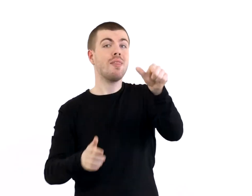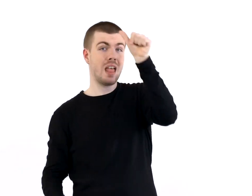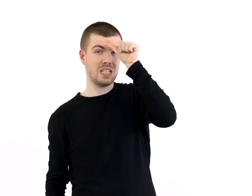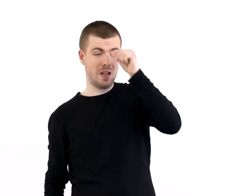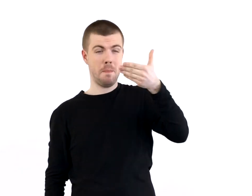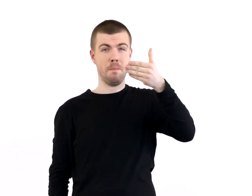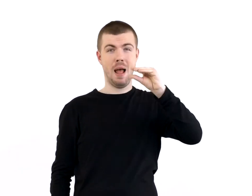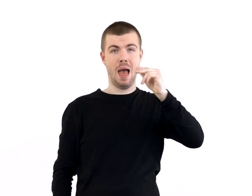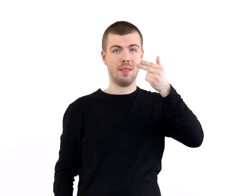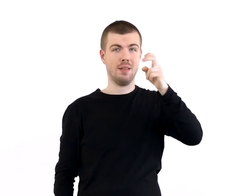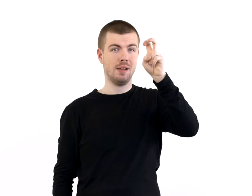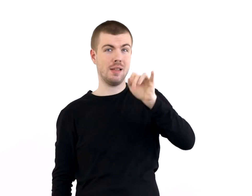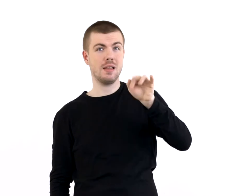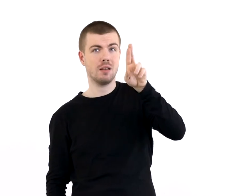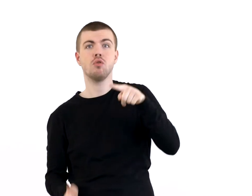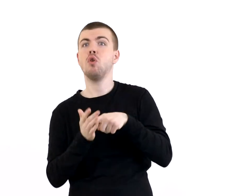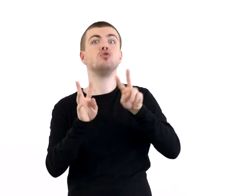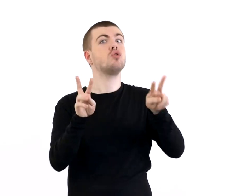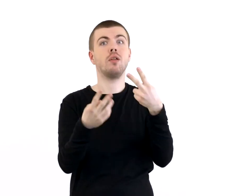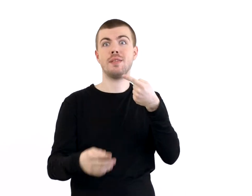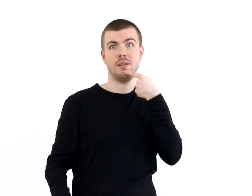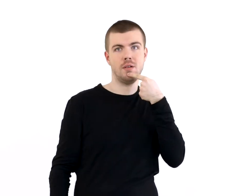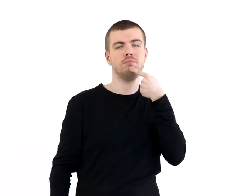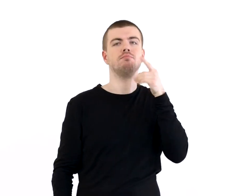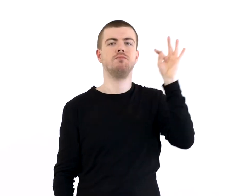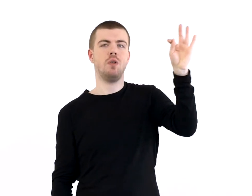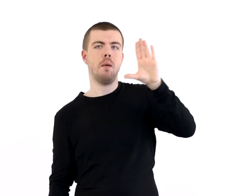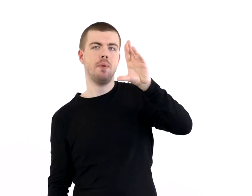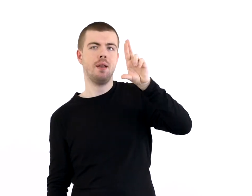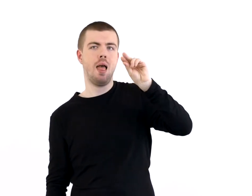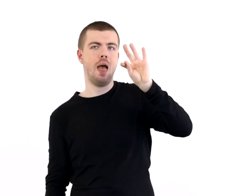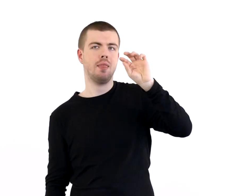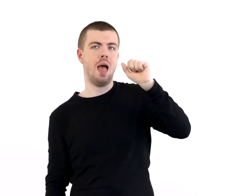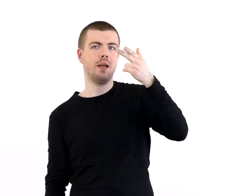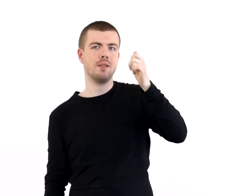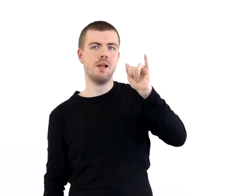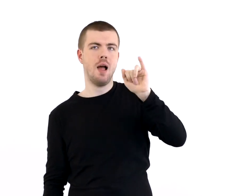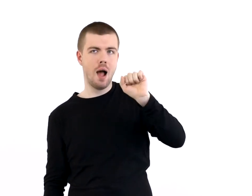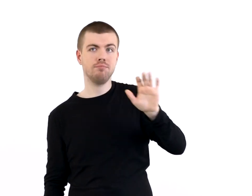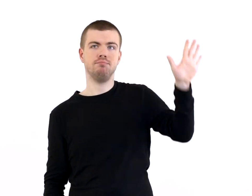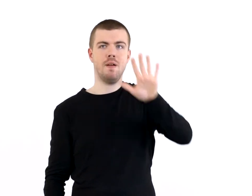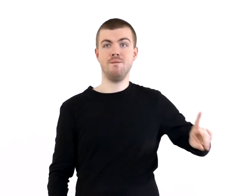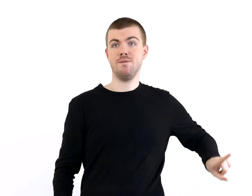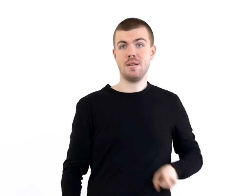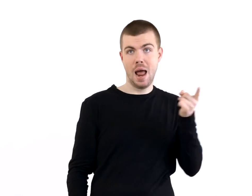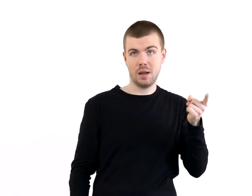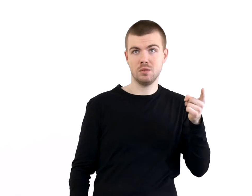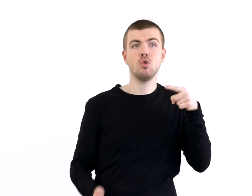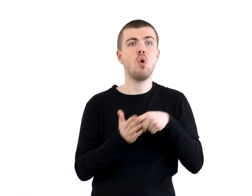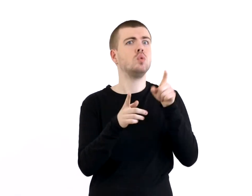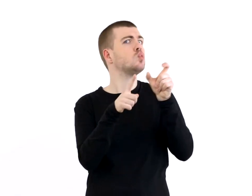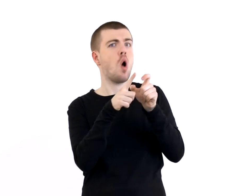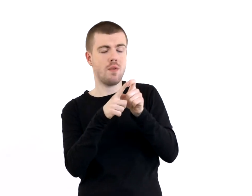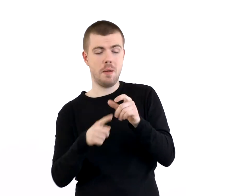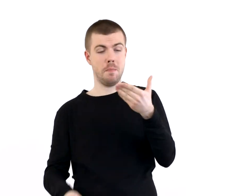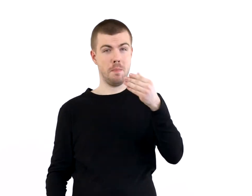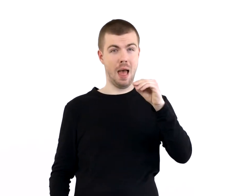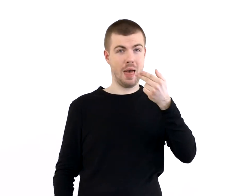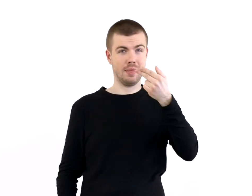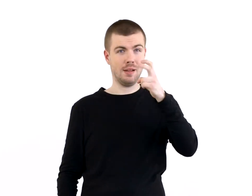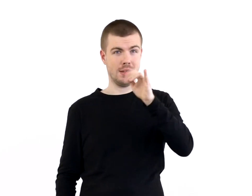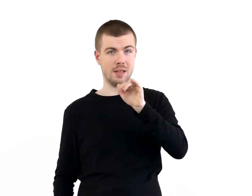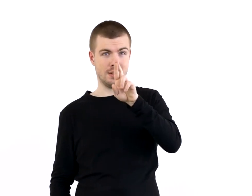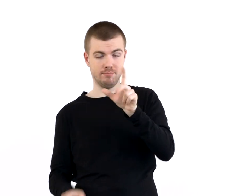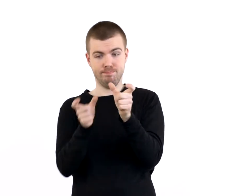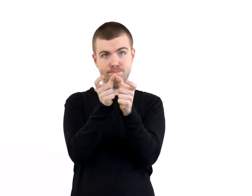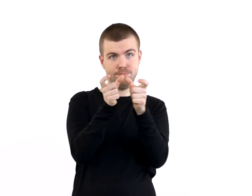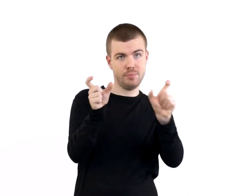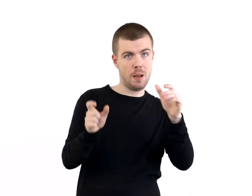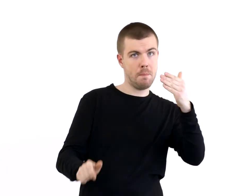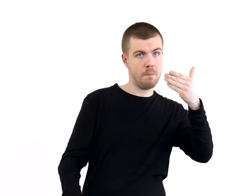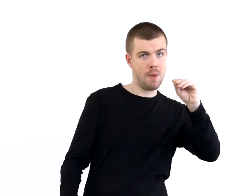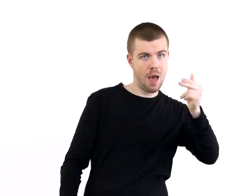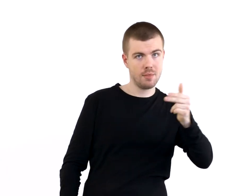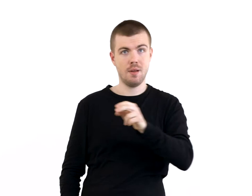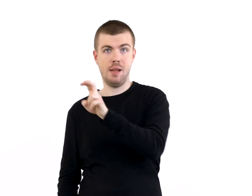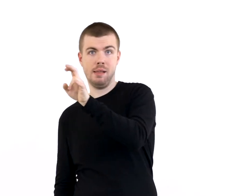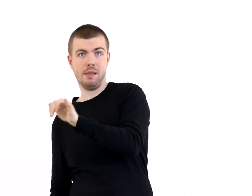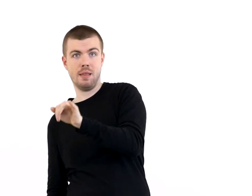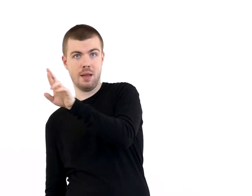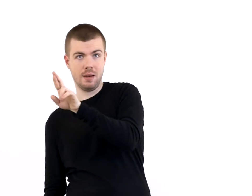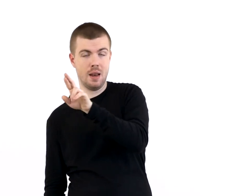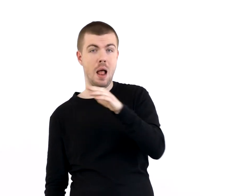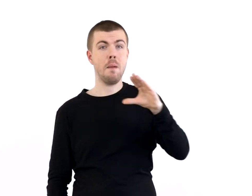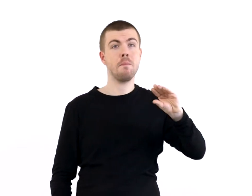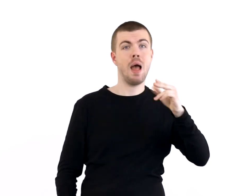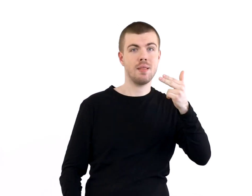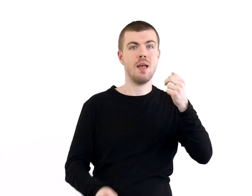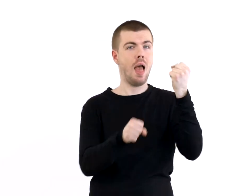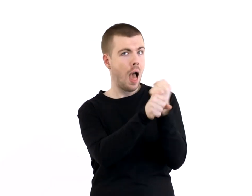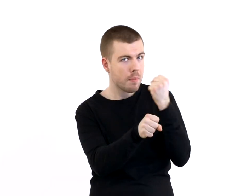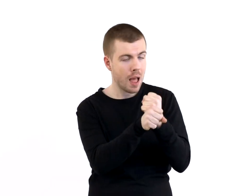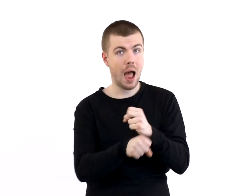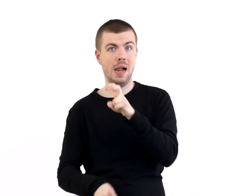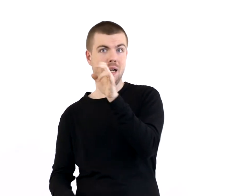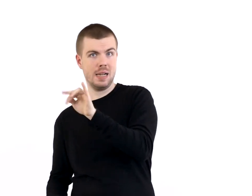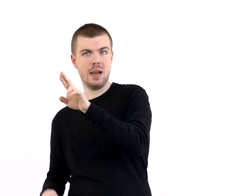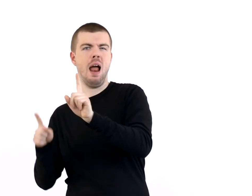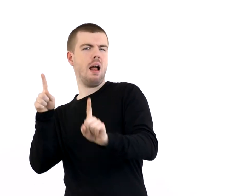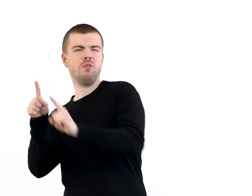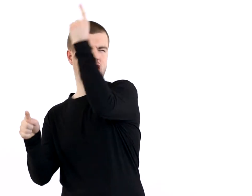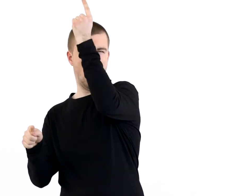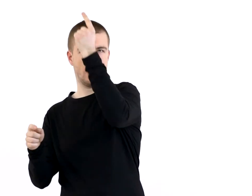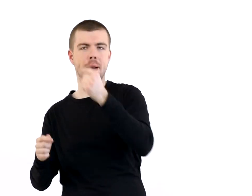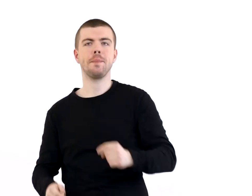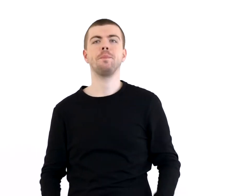Nazwa menhir wywodzi się z bretońskich słów: men – kamień i hir – wysoki.